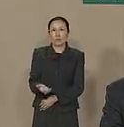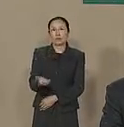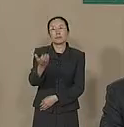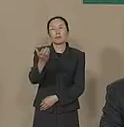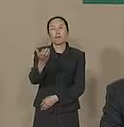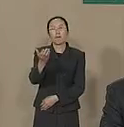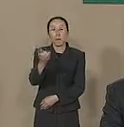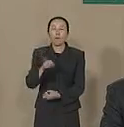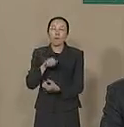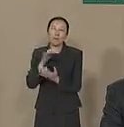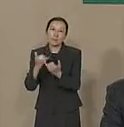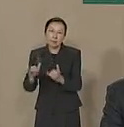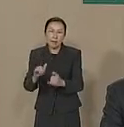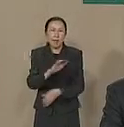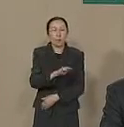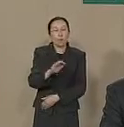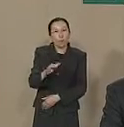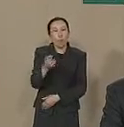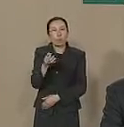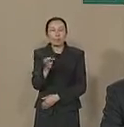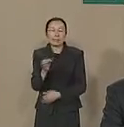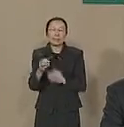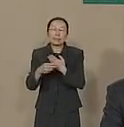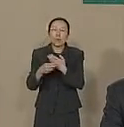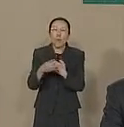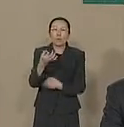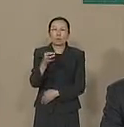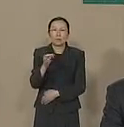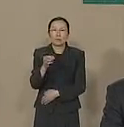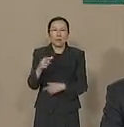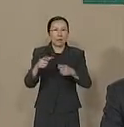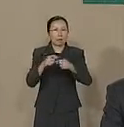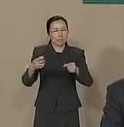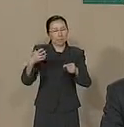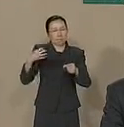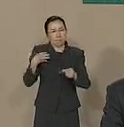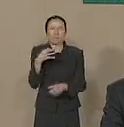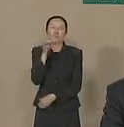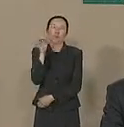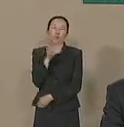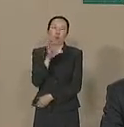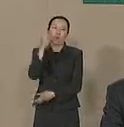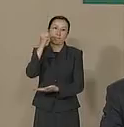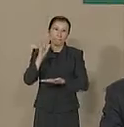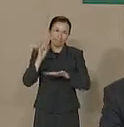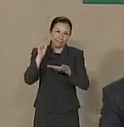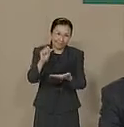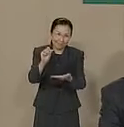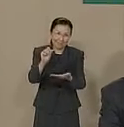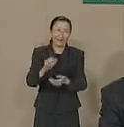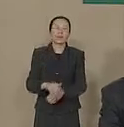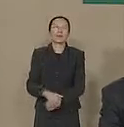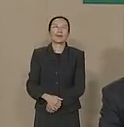高齢者と 子供の医療費は 国の制度として 無料にしようと 提案しています